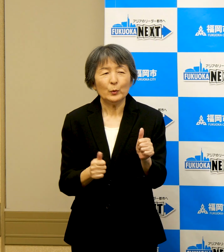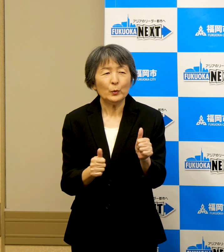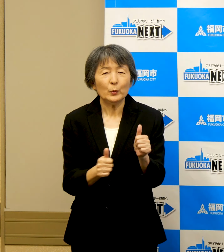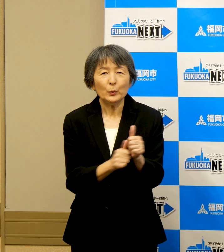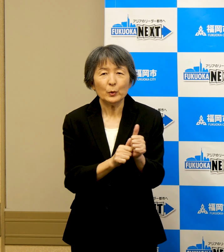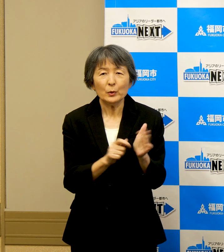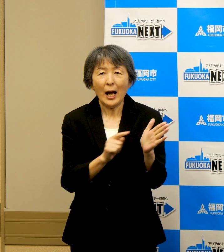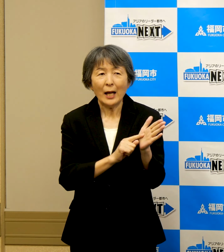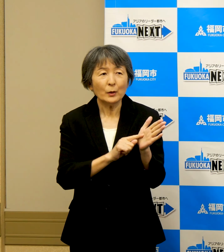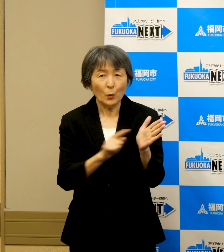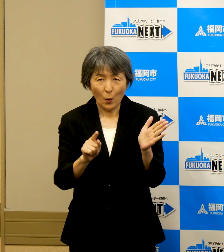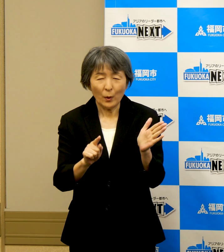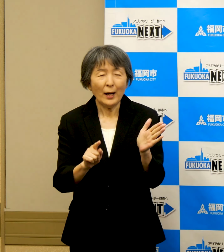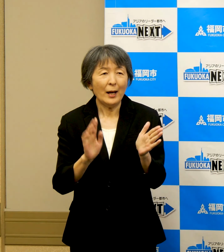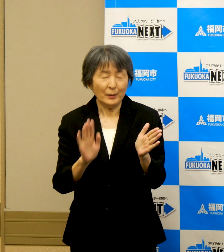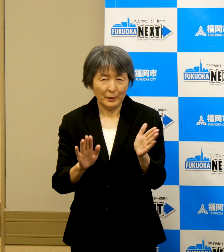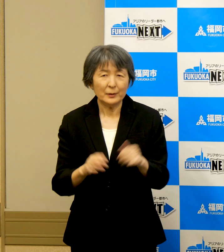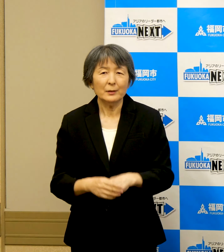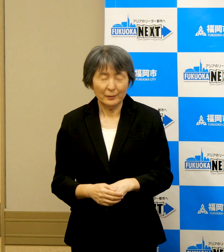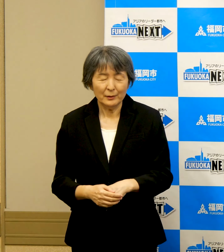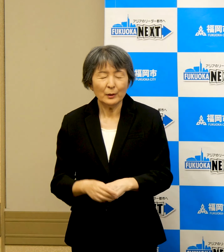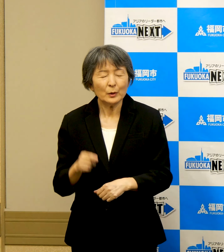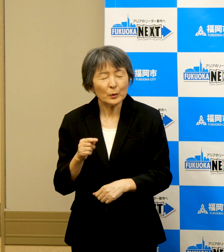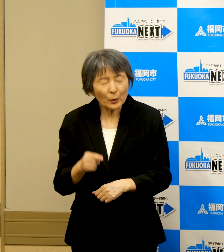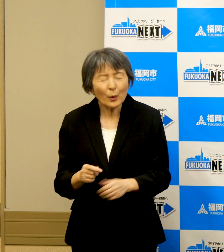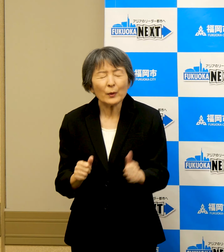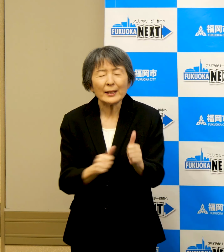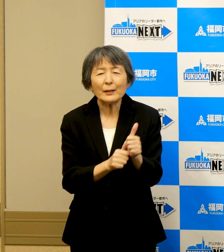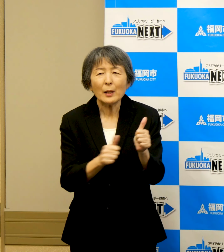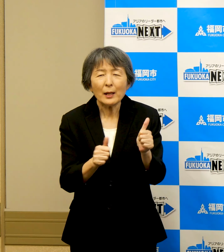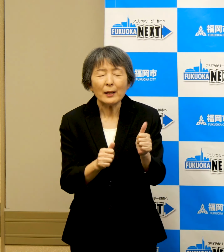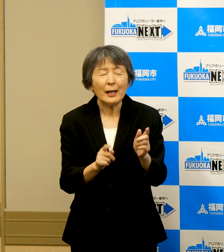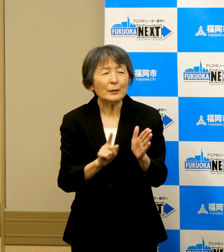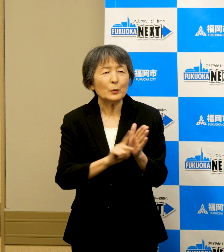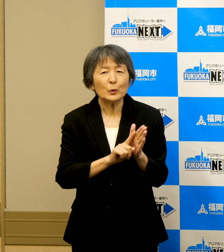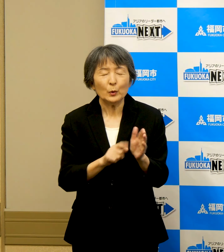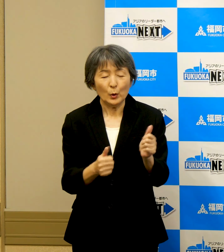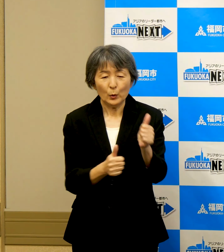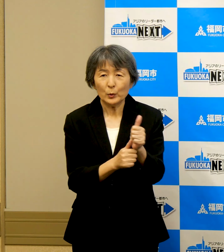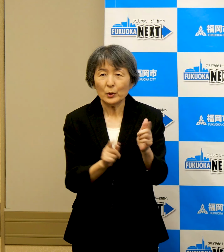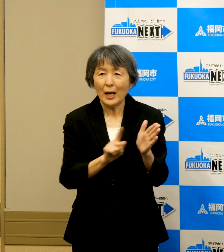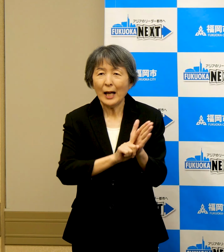もちろんその分 スパイクタンパクがよりいっぱいできるというような プラスの面もあるんですが やっぱり副反応が